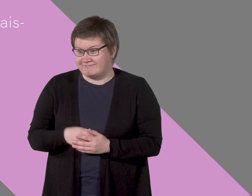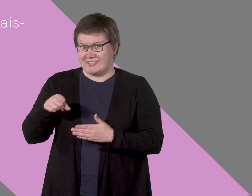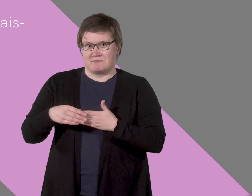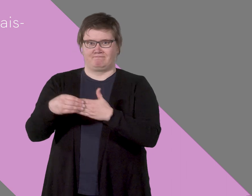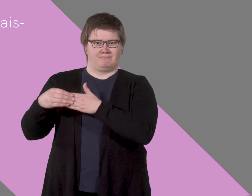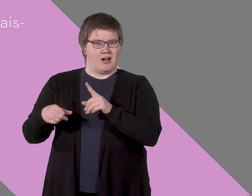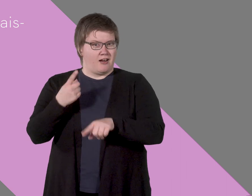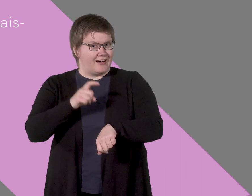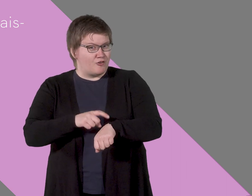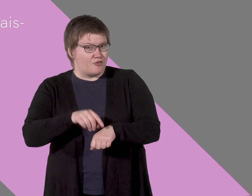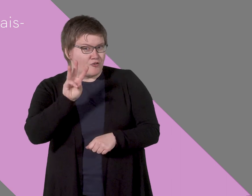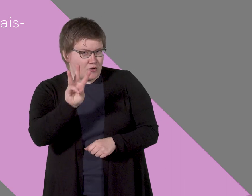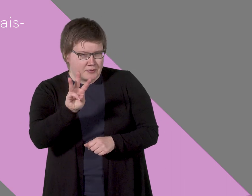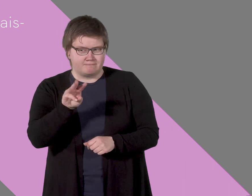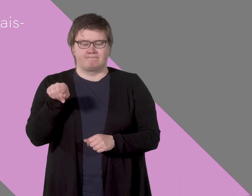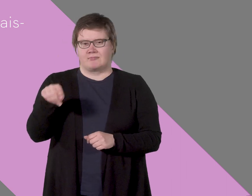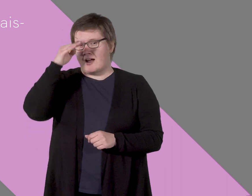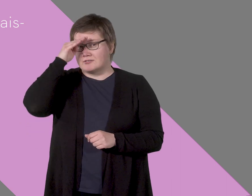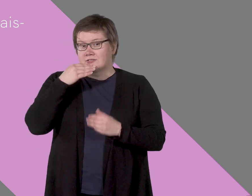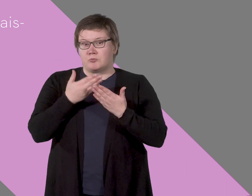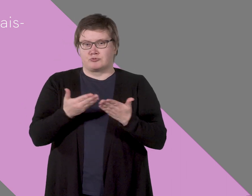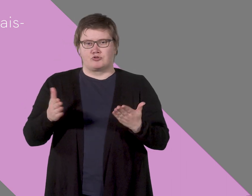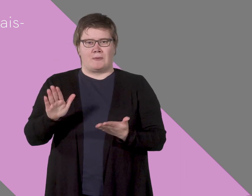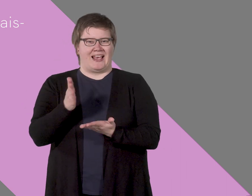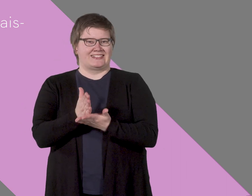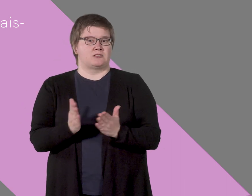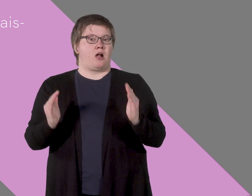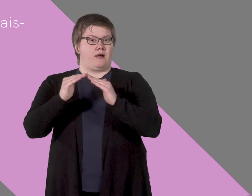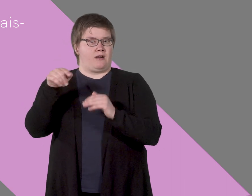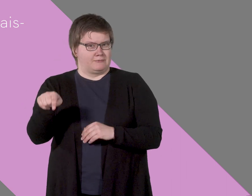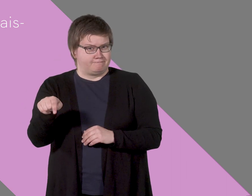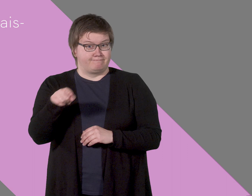Kierros alkaa kello 15.00 Kansallismuseon keskihallista, -